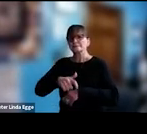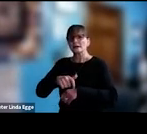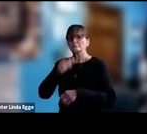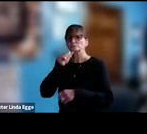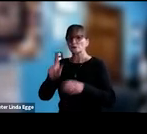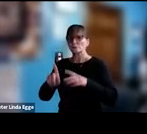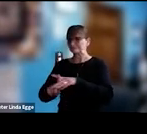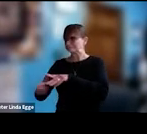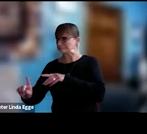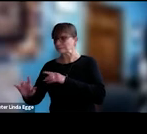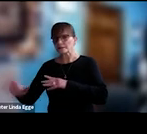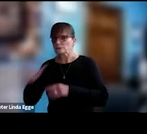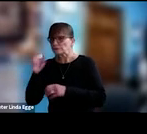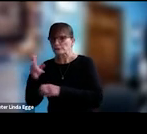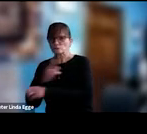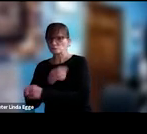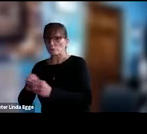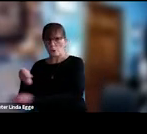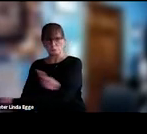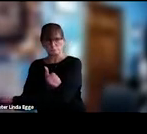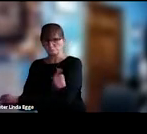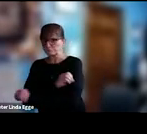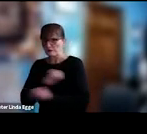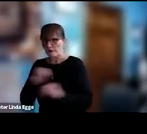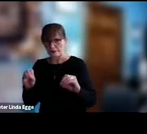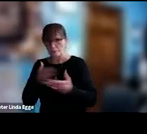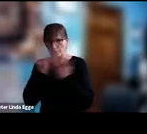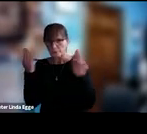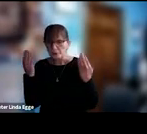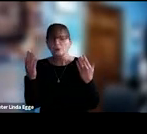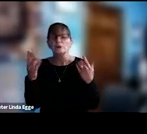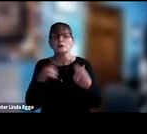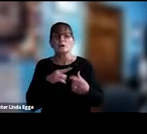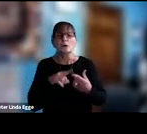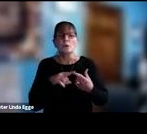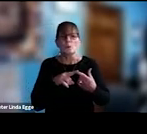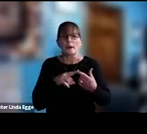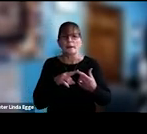ella en realidad no consumía. Y entonces cuando estaban juntos,